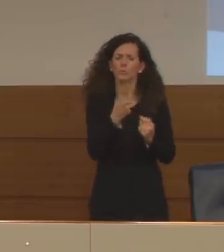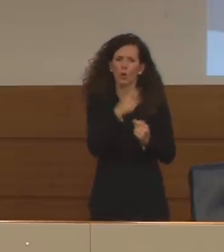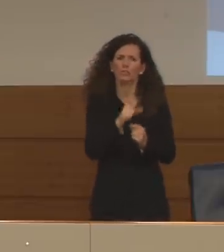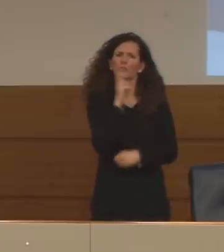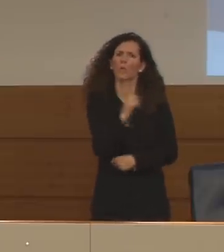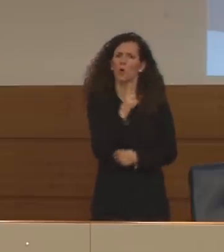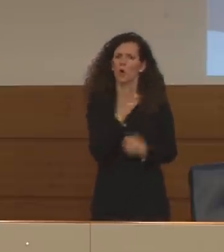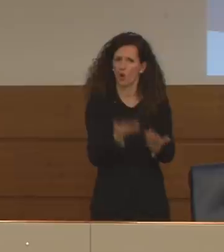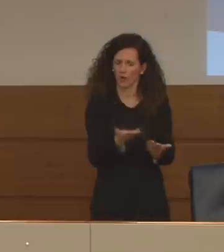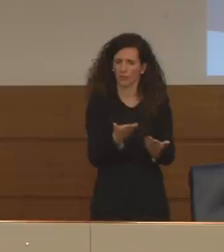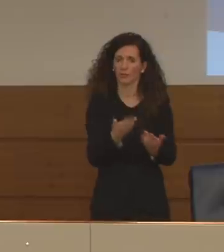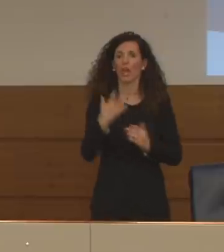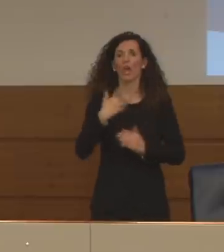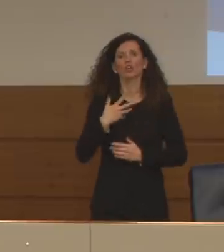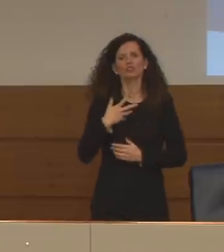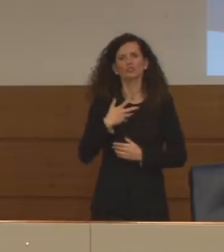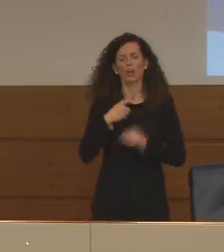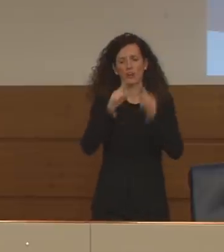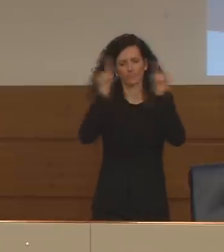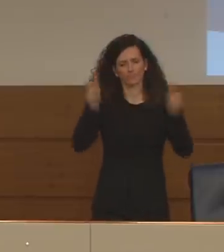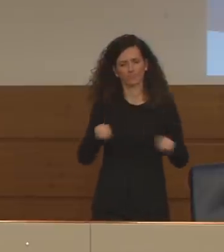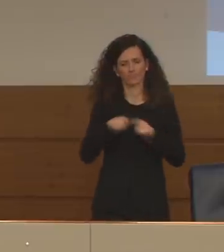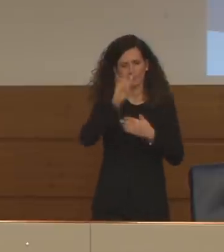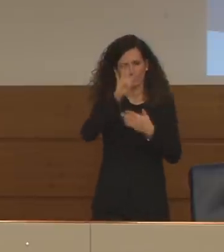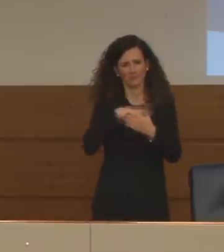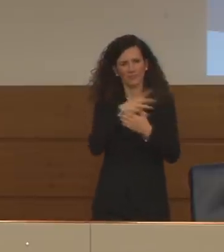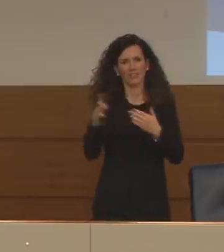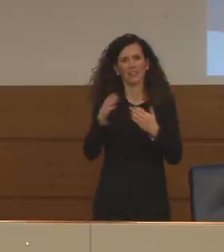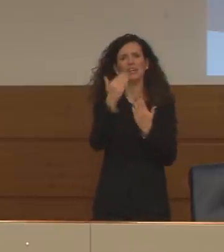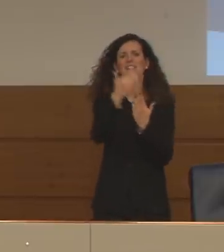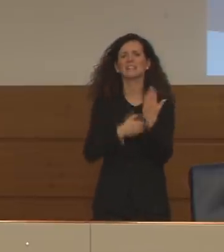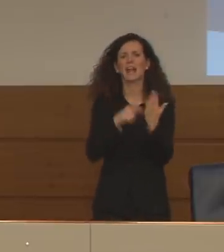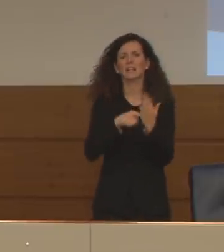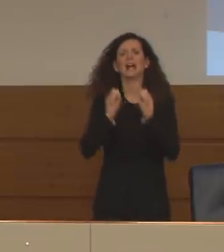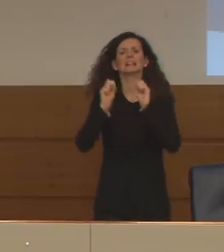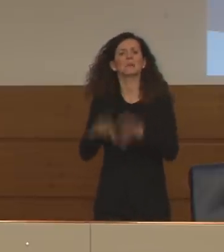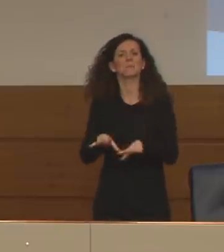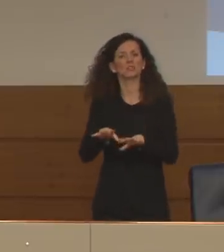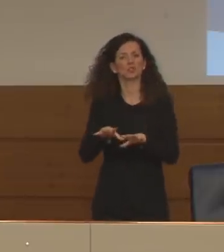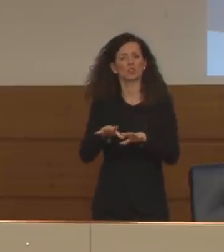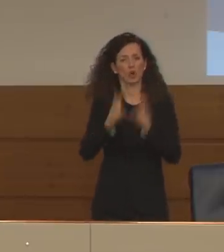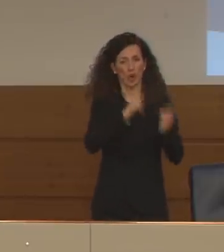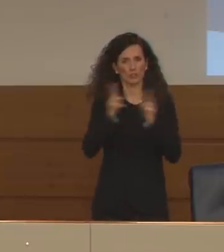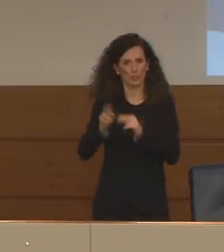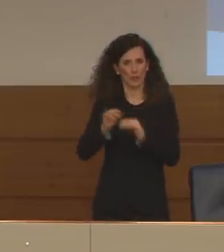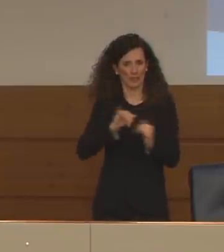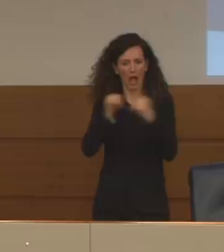scheda di dimissione ospedaliera in cui vengono elencate le numerose cause di morte e chiaramente in questo periodo